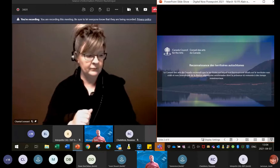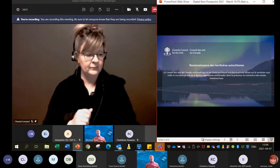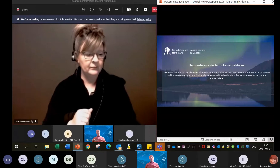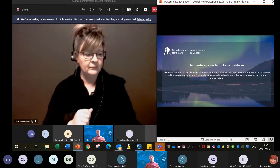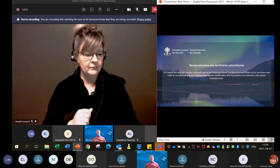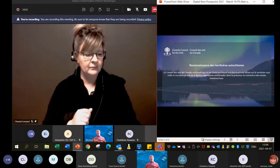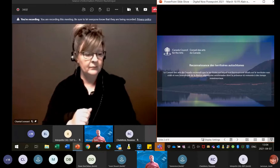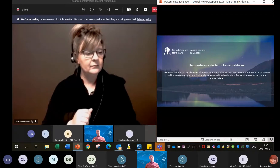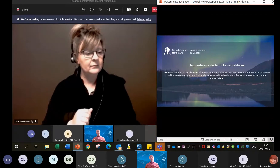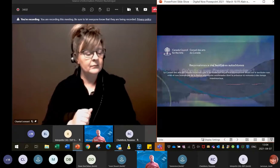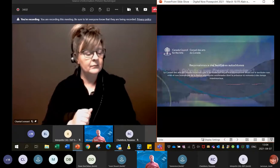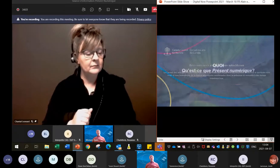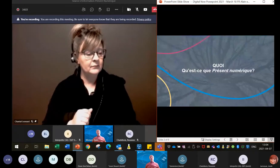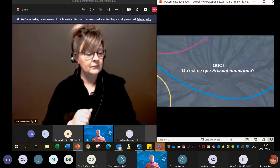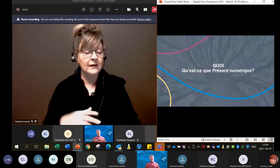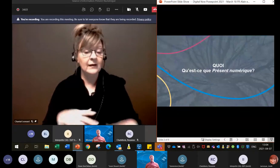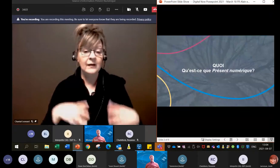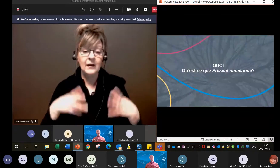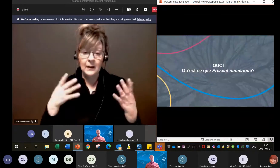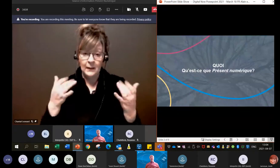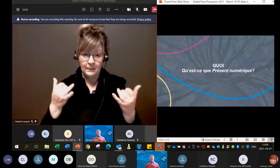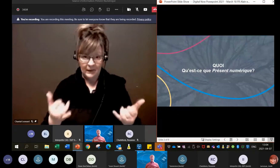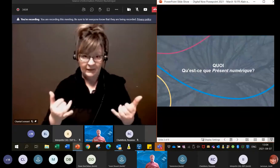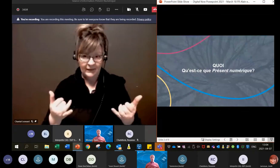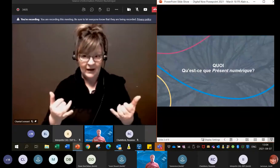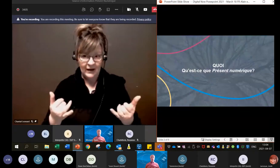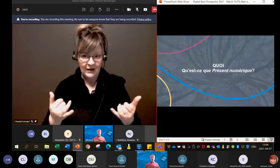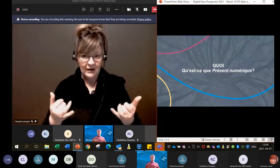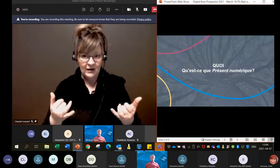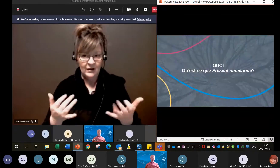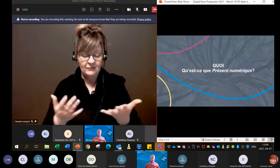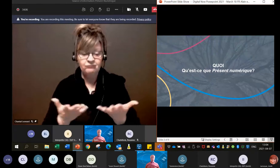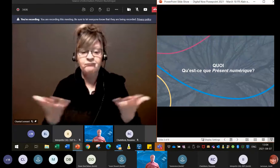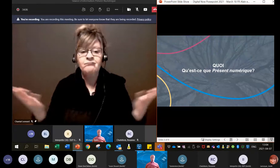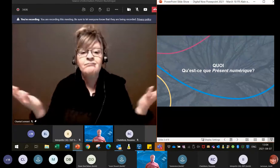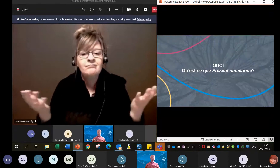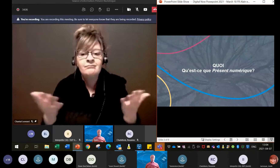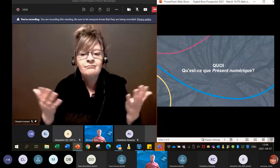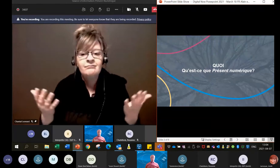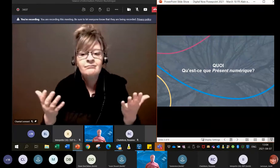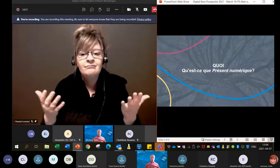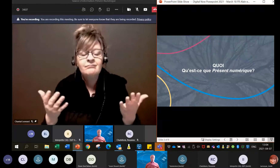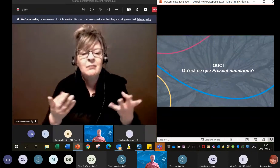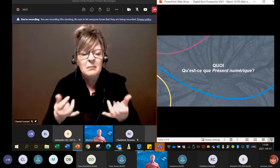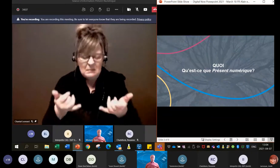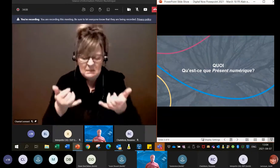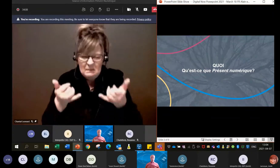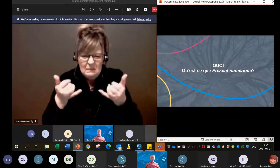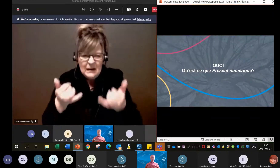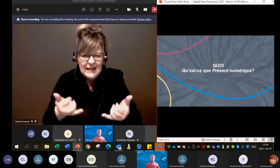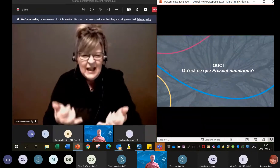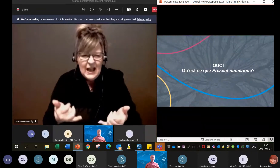au vif du sujet, c’est à dire qu’est ce que Présent numérique.